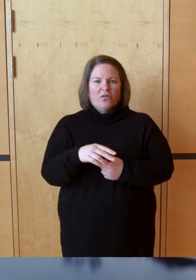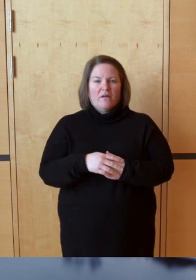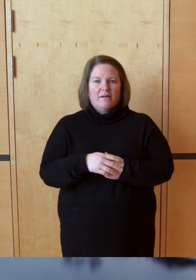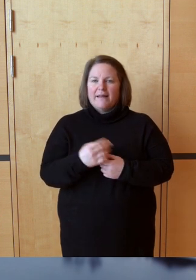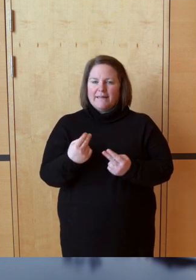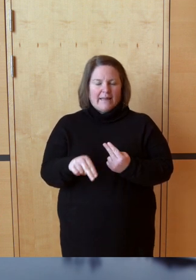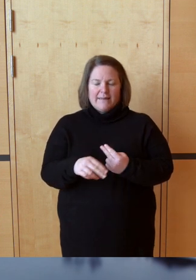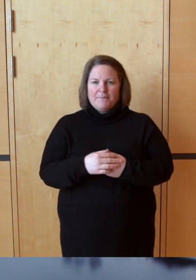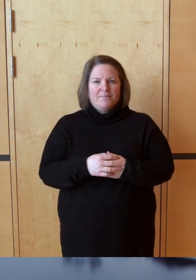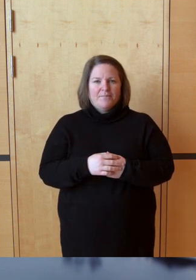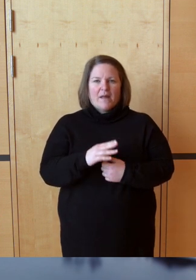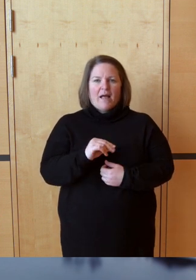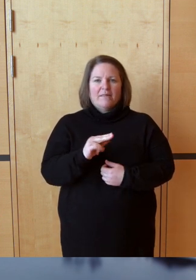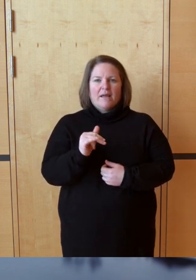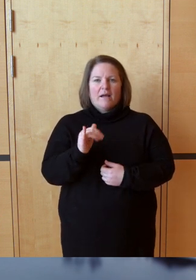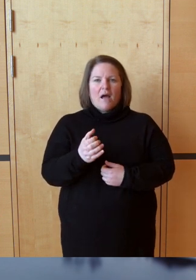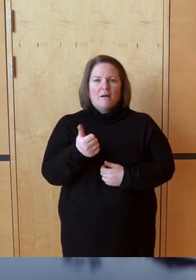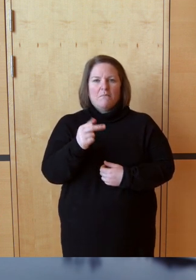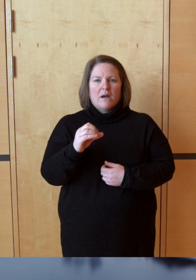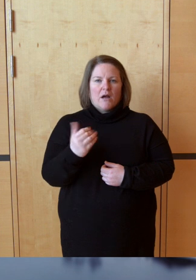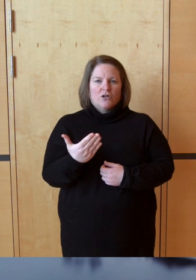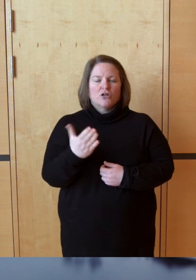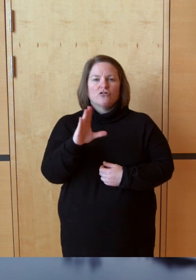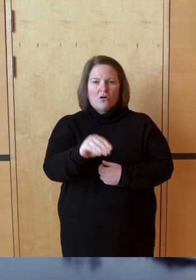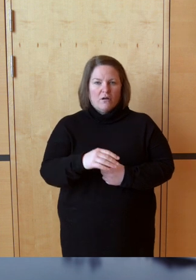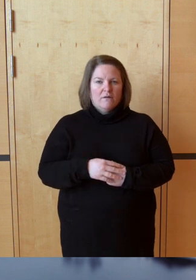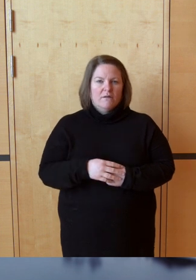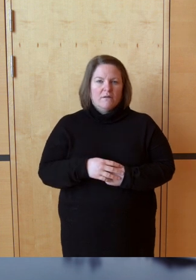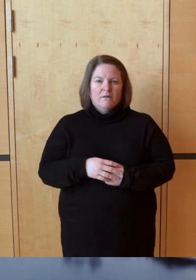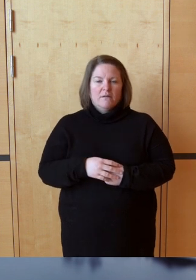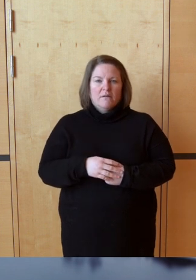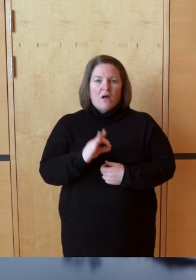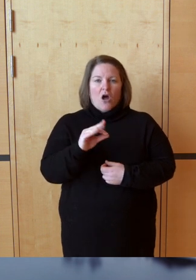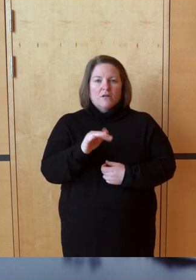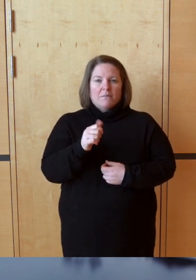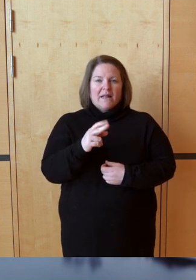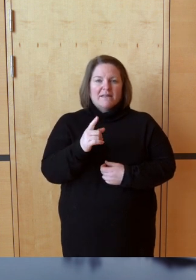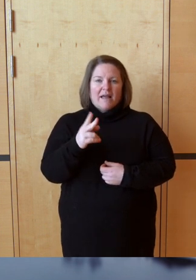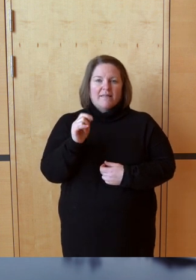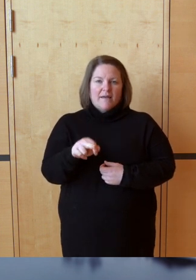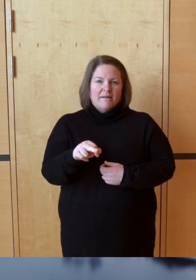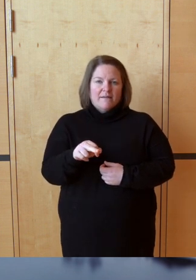Nej Annika Bay Ja Hans brettschneider Nej